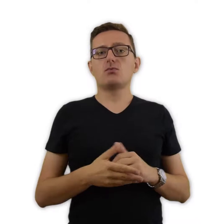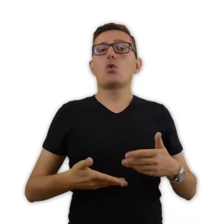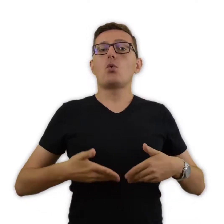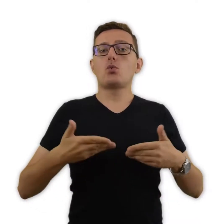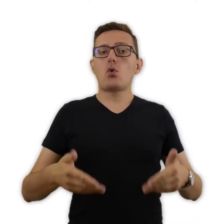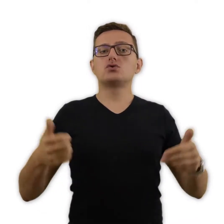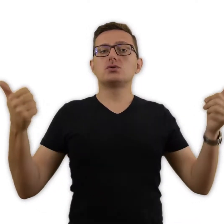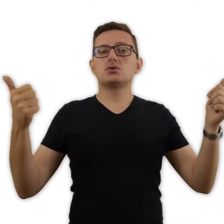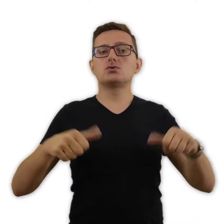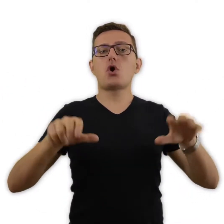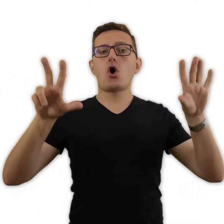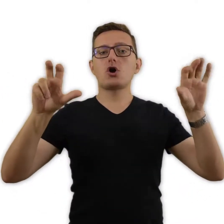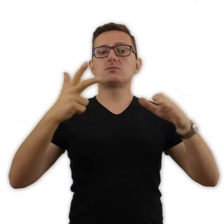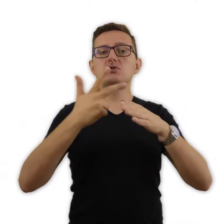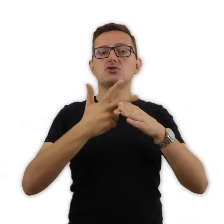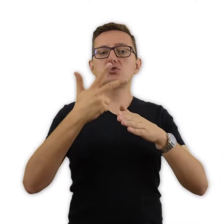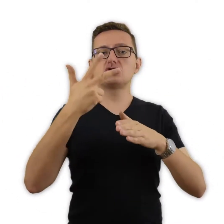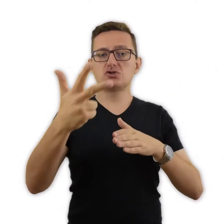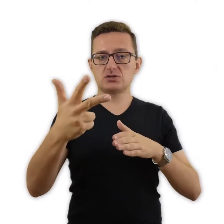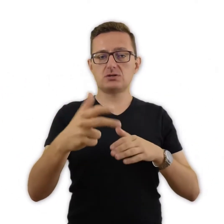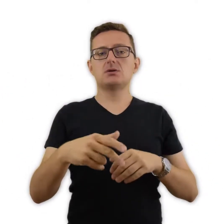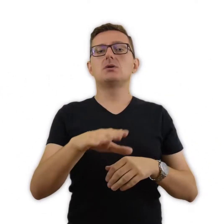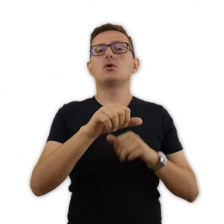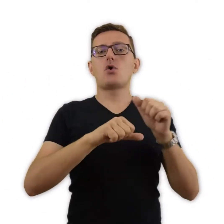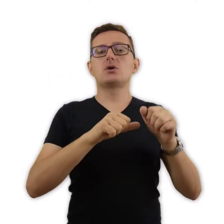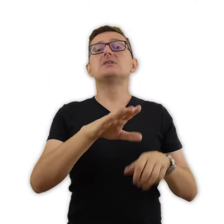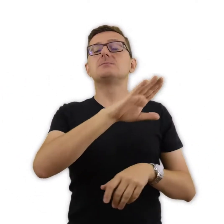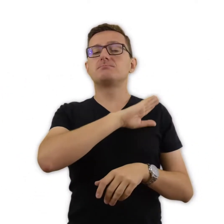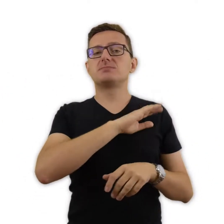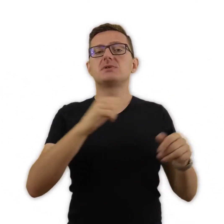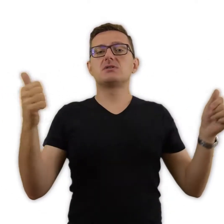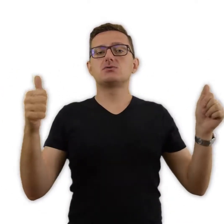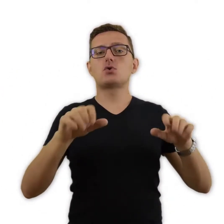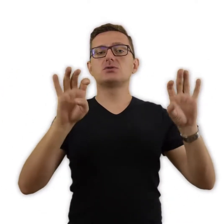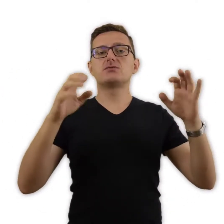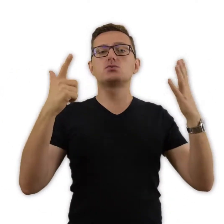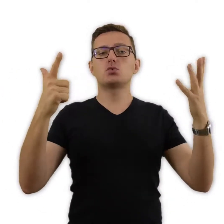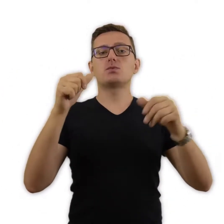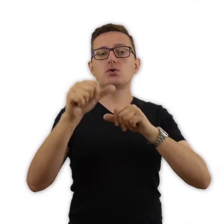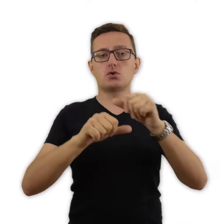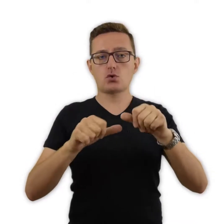Urodził się w roku 1833, a zmarł w roku 1907.